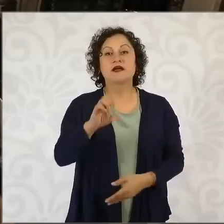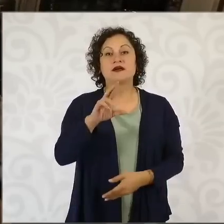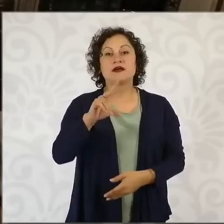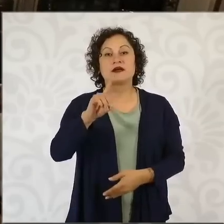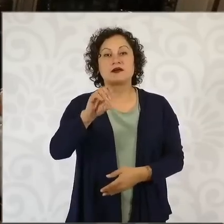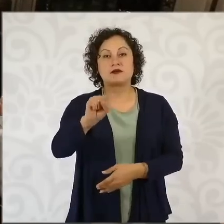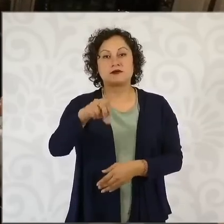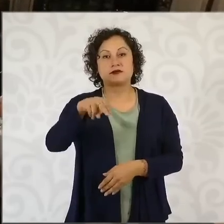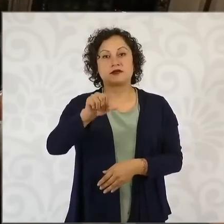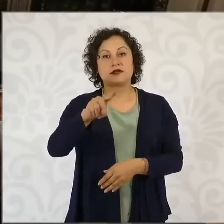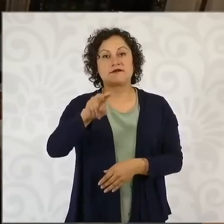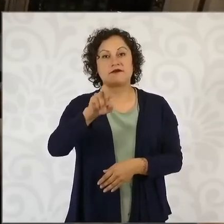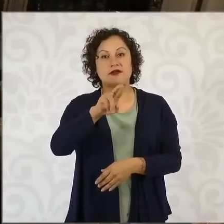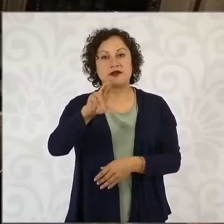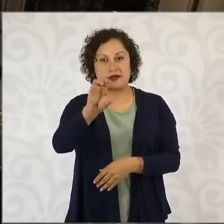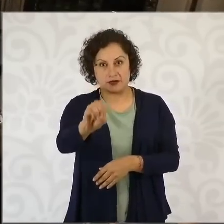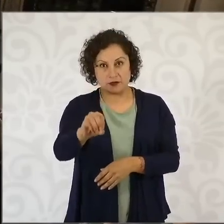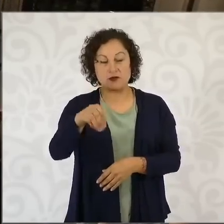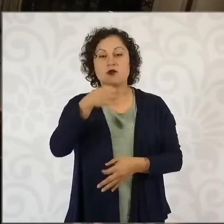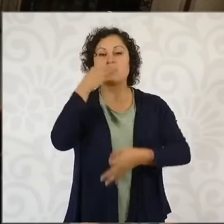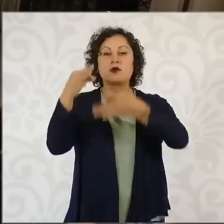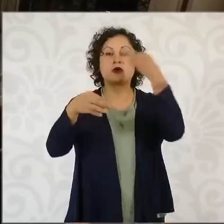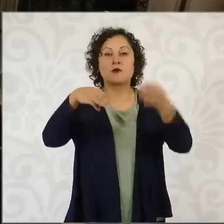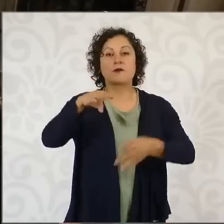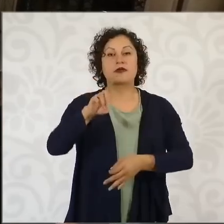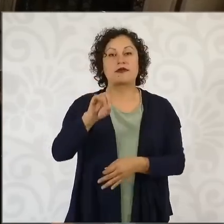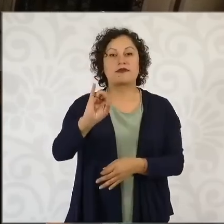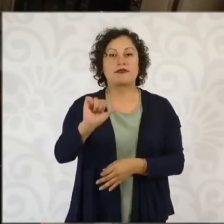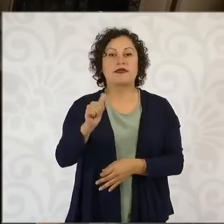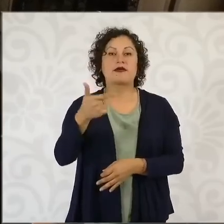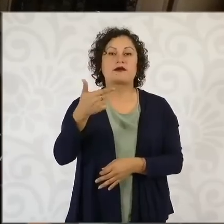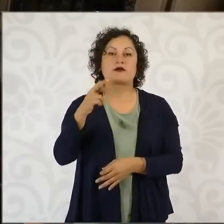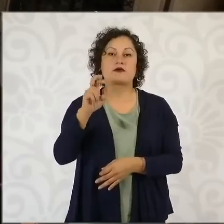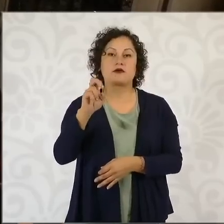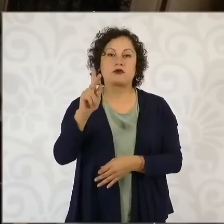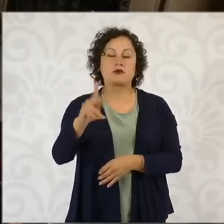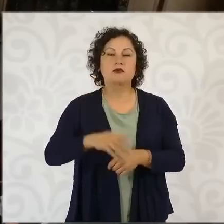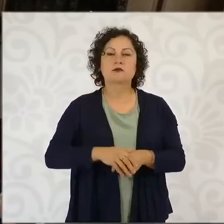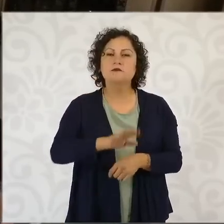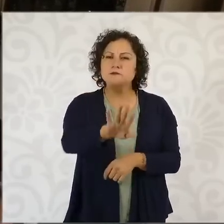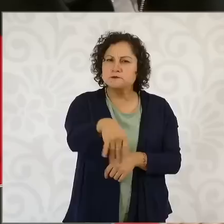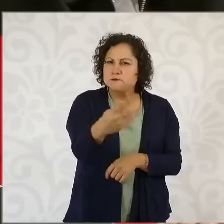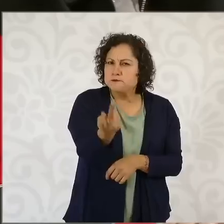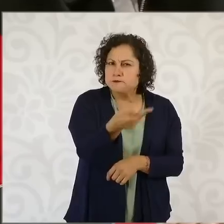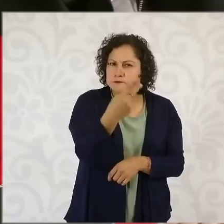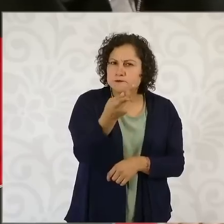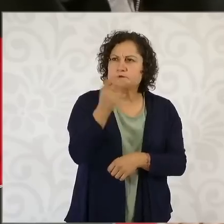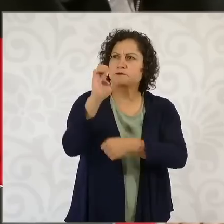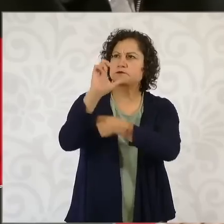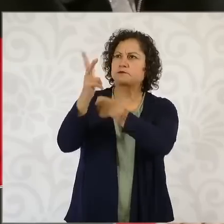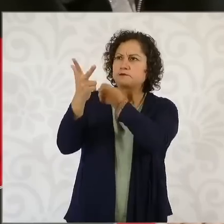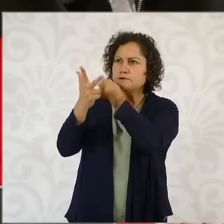Group eh si la Unión Europea y Canadá han aplicado aranceles recíprocos Por